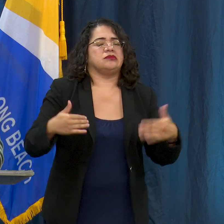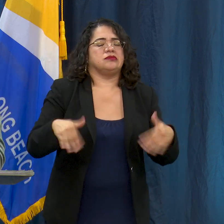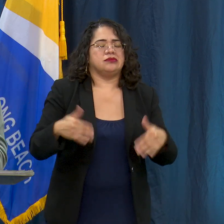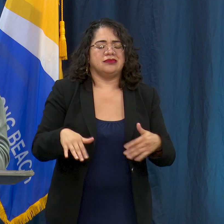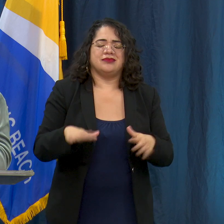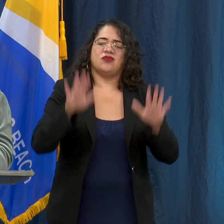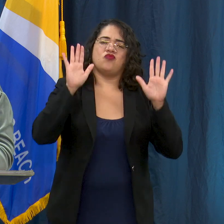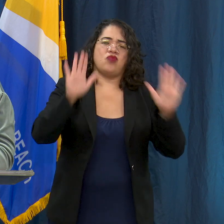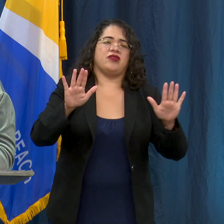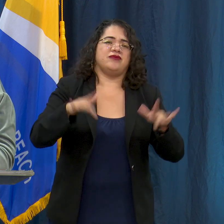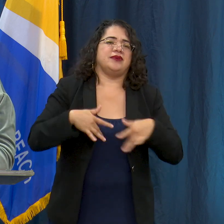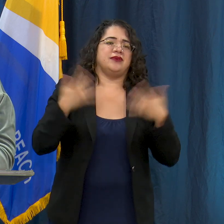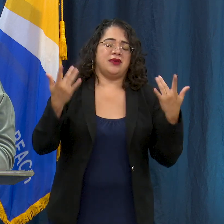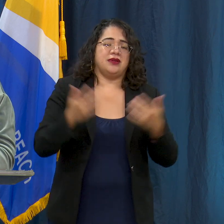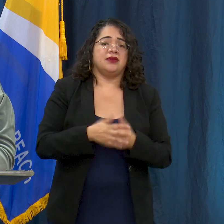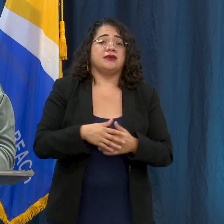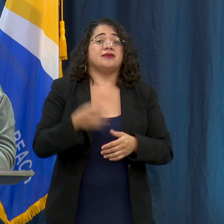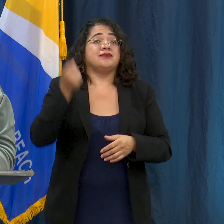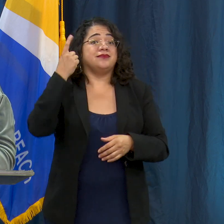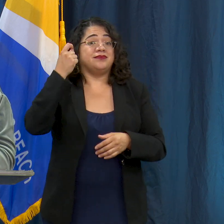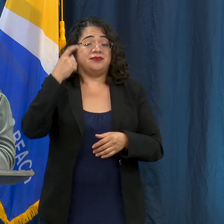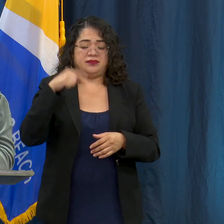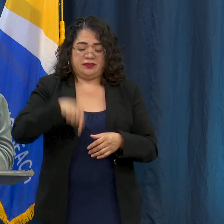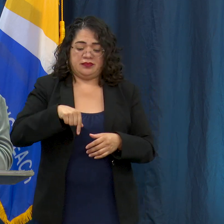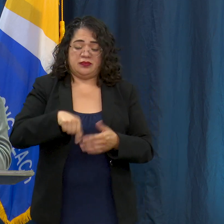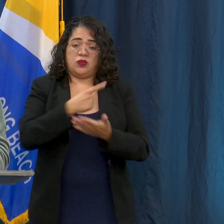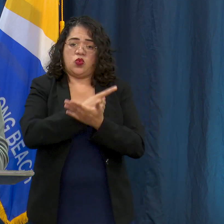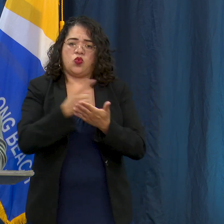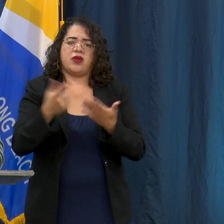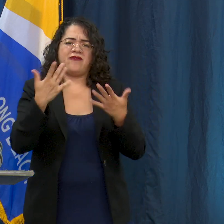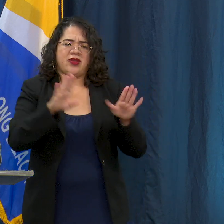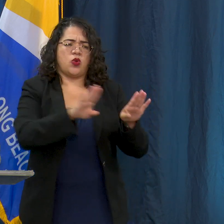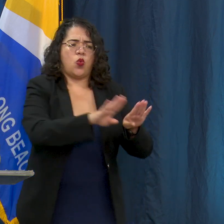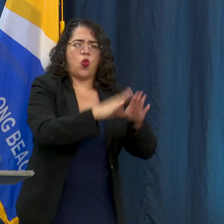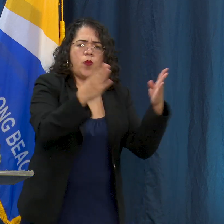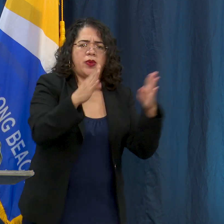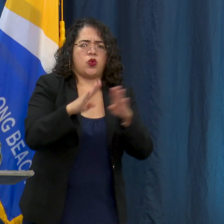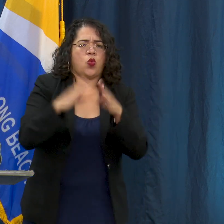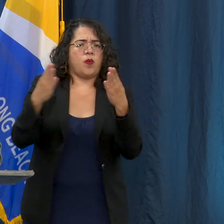pasado que unos repper - recessed azima esta semana este pasado fin de semana of